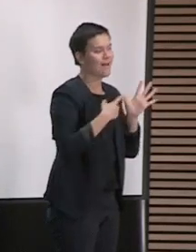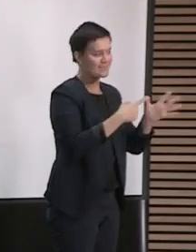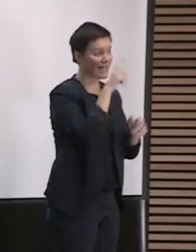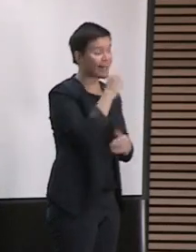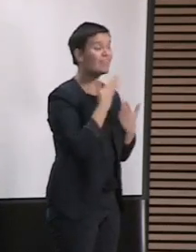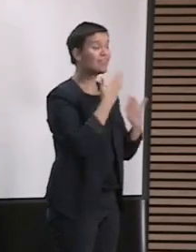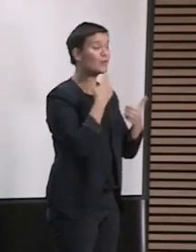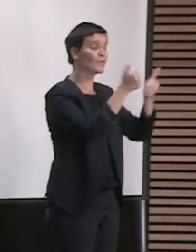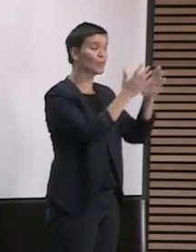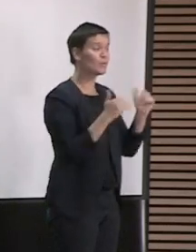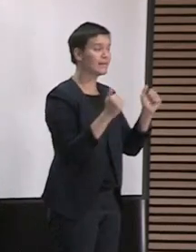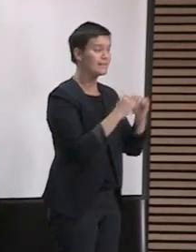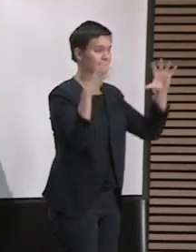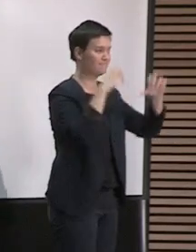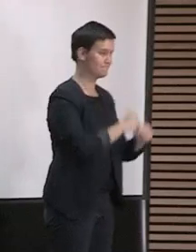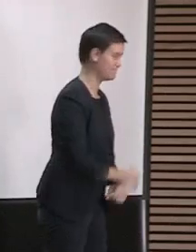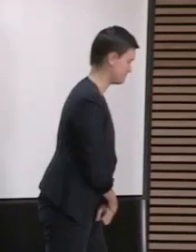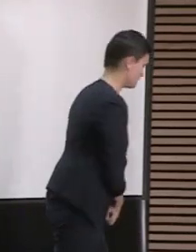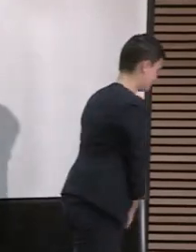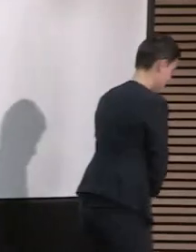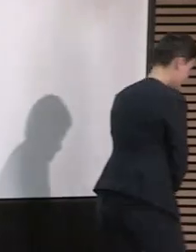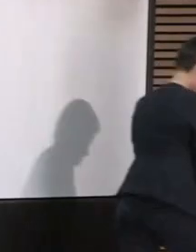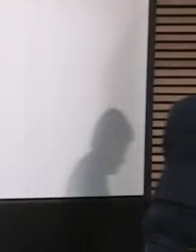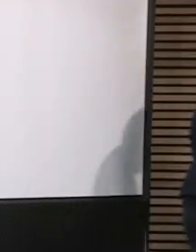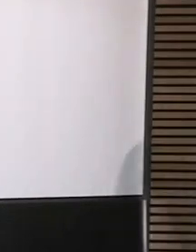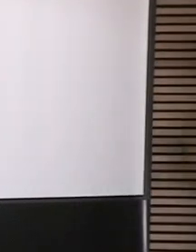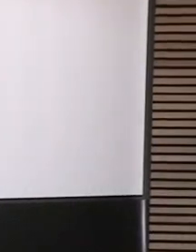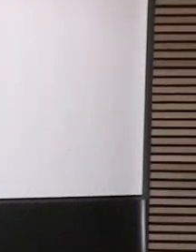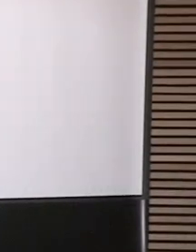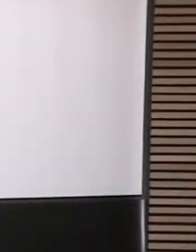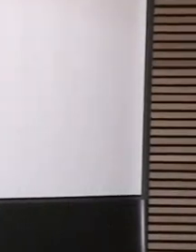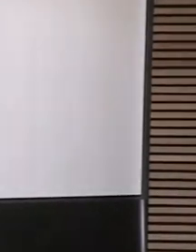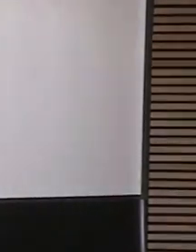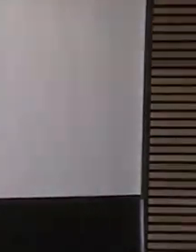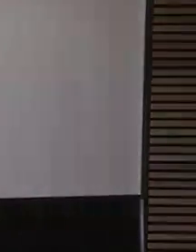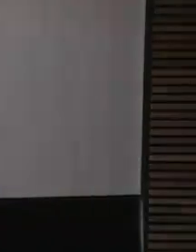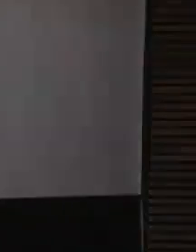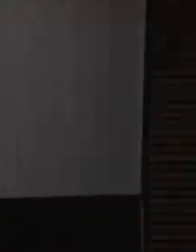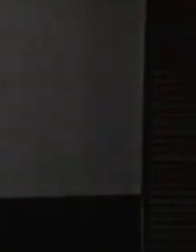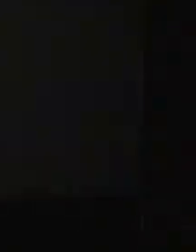Hauora me te Manat Pakihi, Inovasi me Ko nga mahi kei te haere tonu nga korerorero. Kei te tumanako ahau kei a maatau